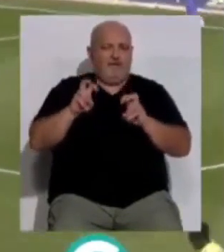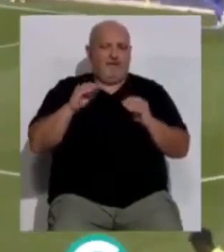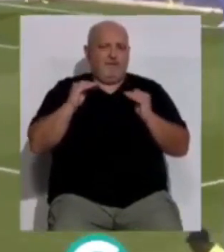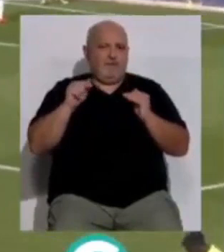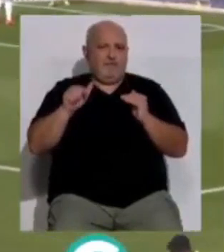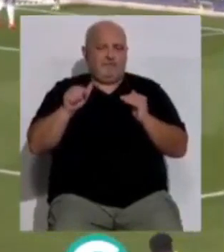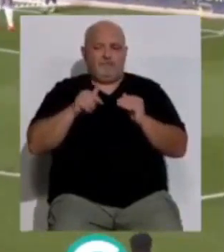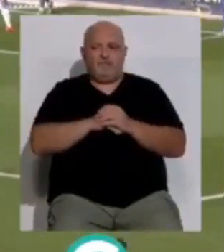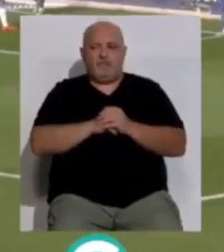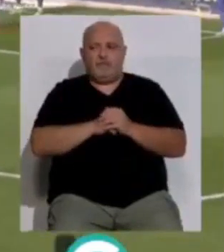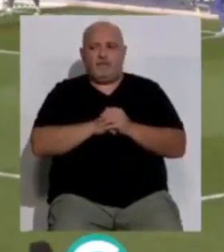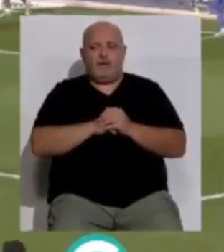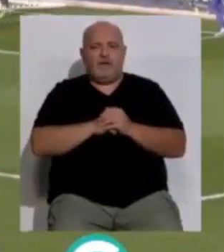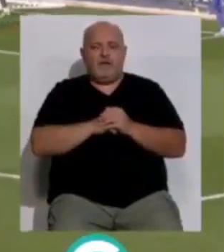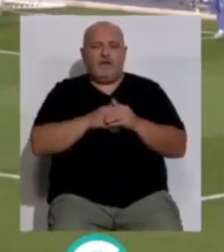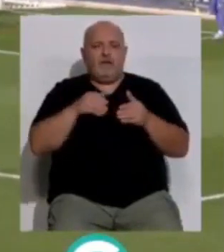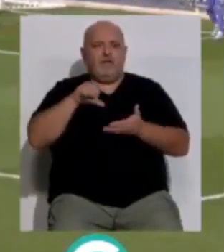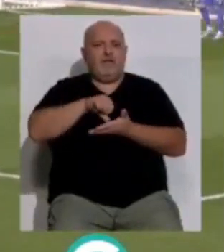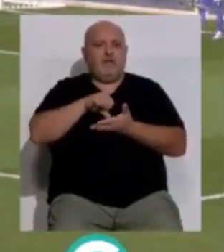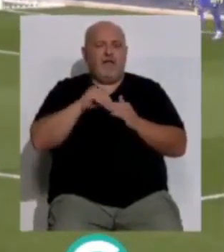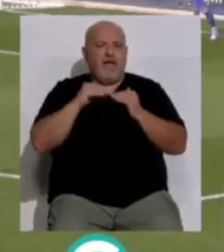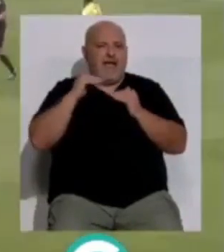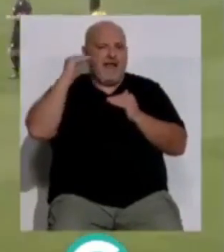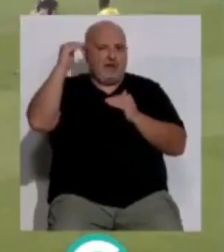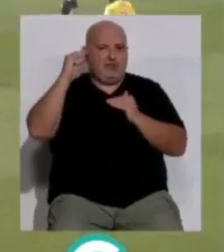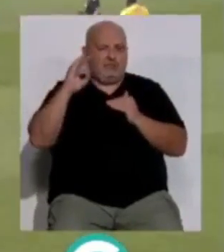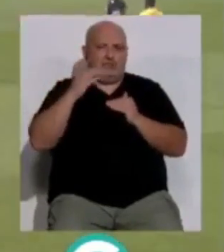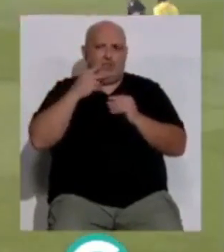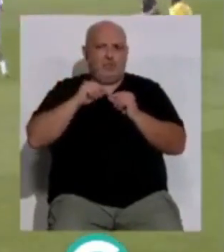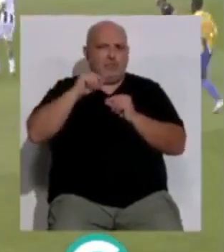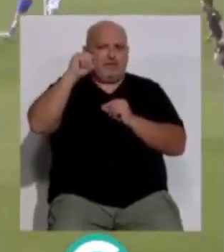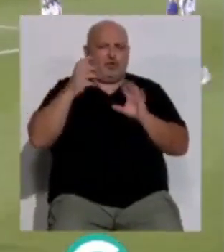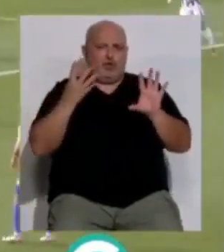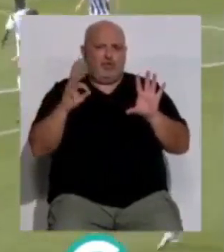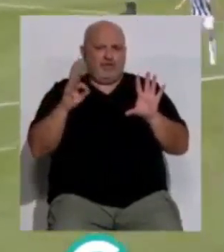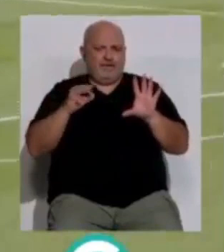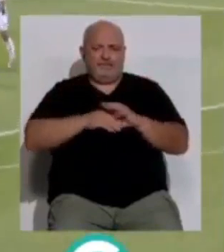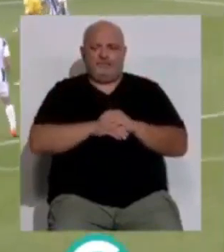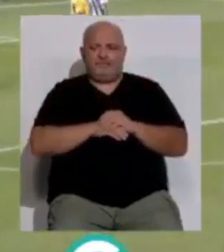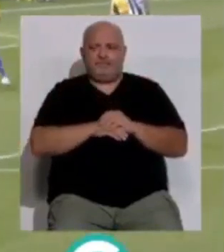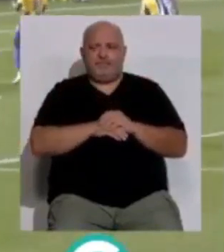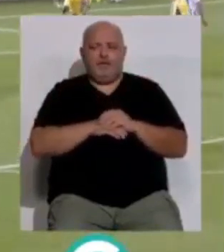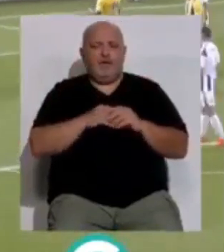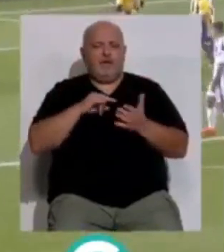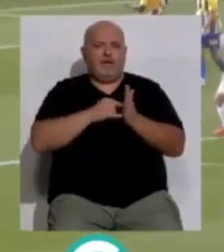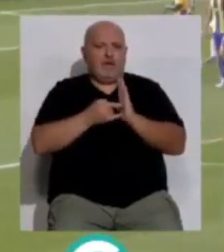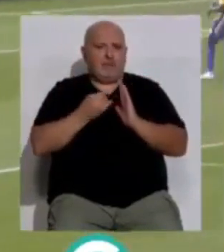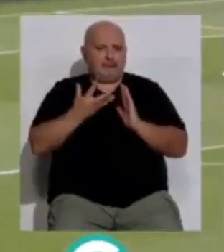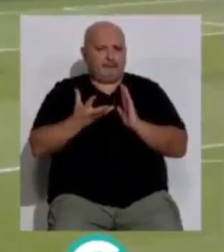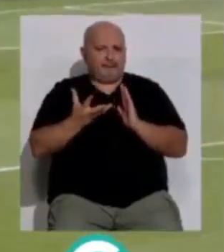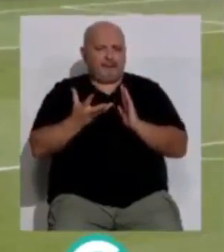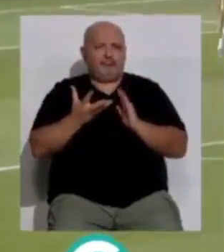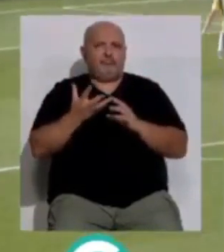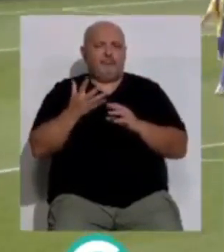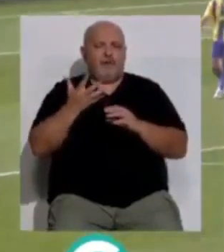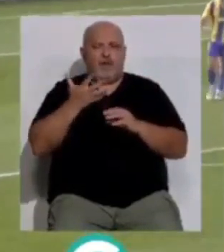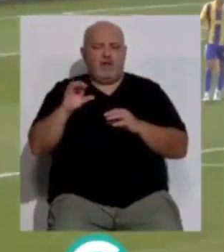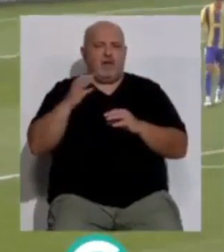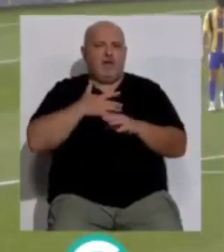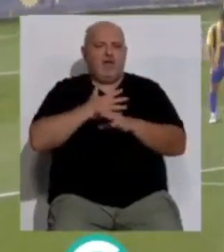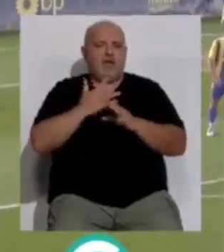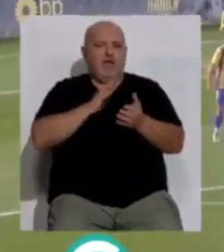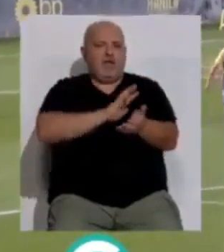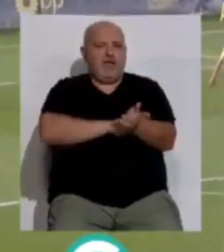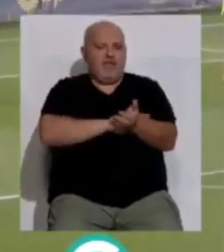central alto casi un metro 90 buena técnica diestro jugando por izquierda con los riesgos